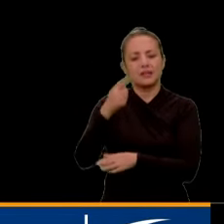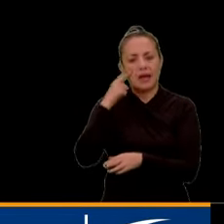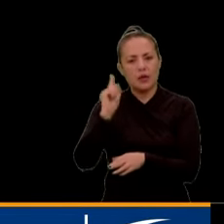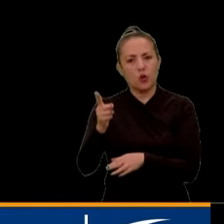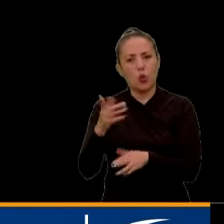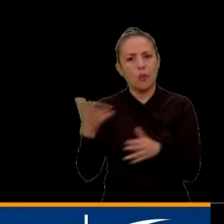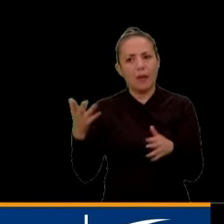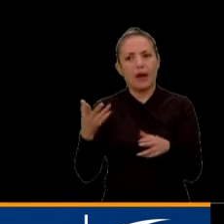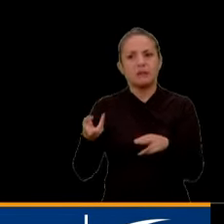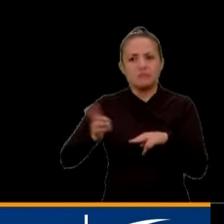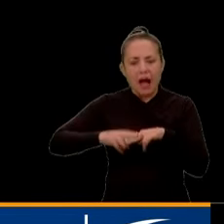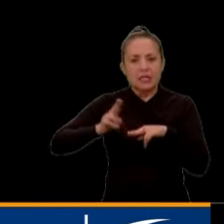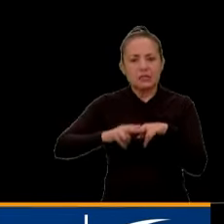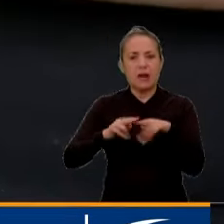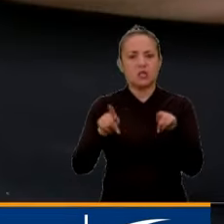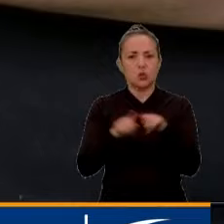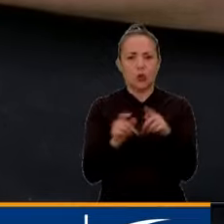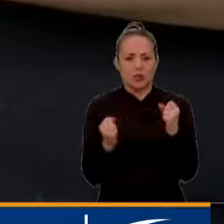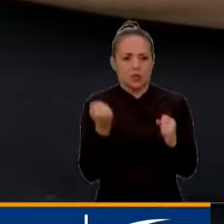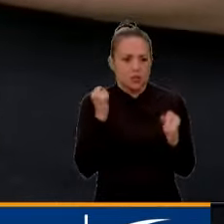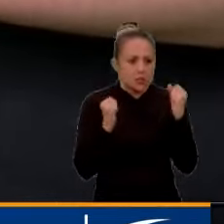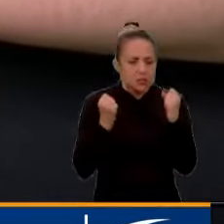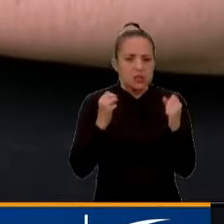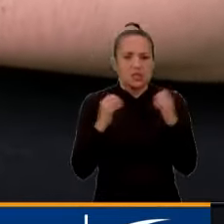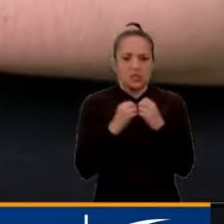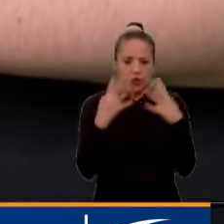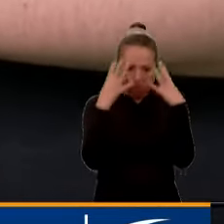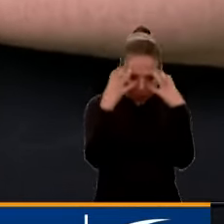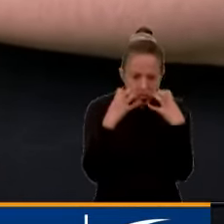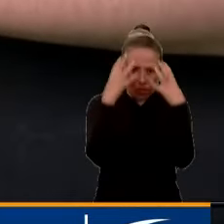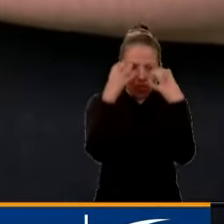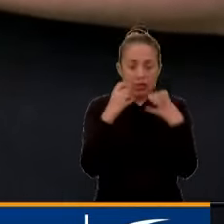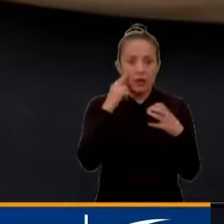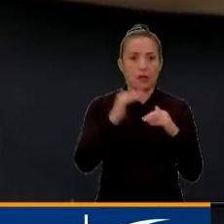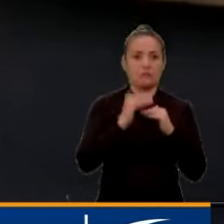las que nos entrega usted en su